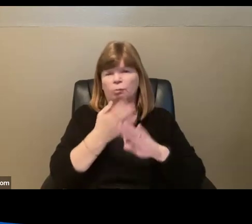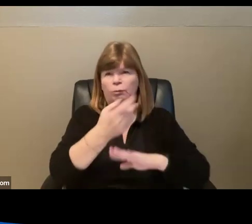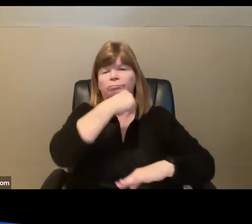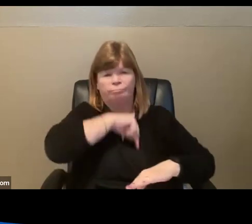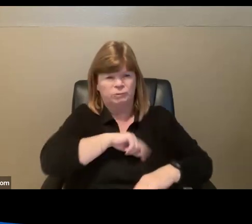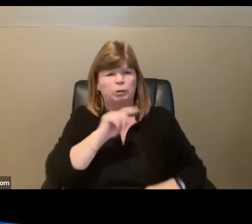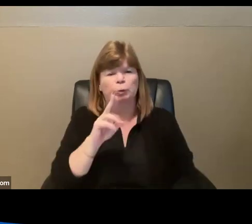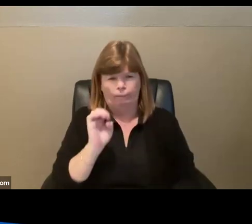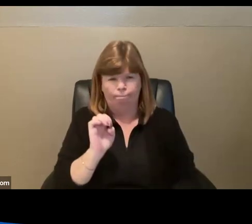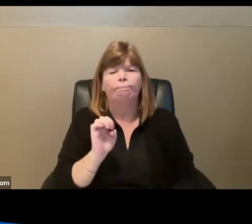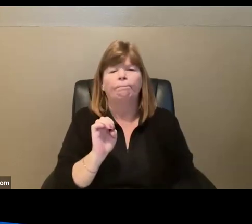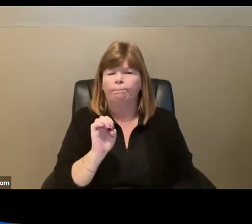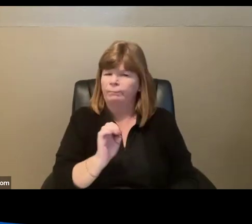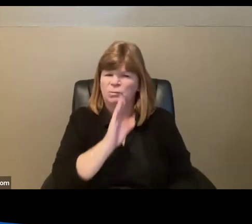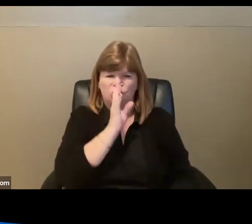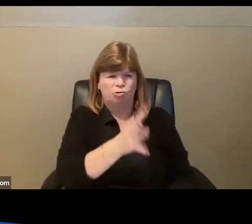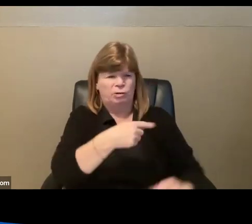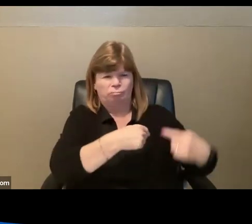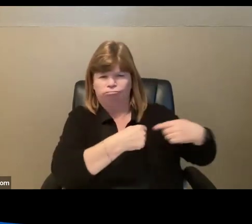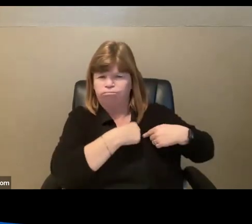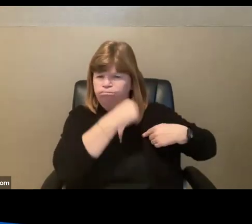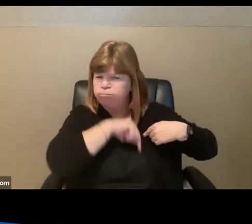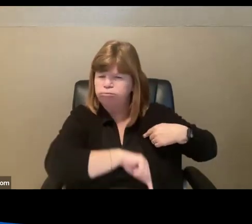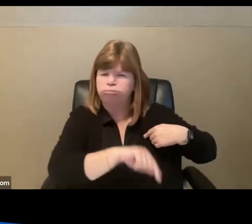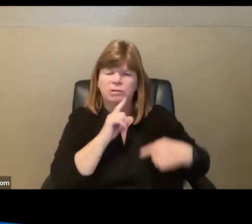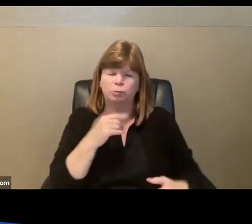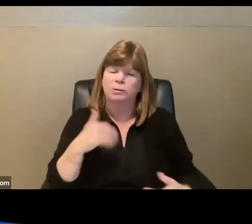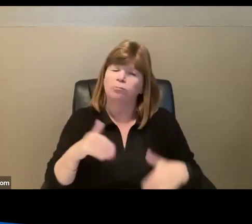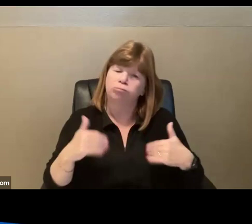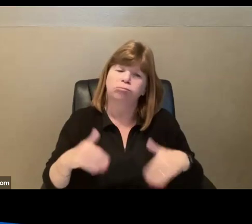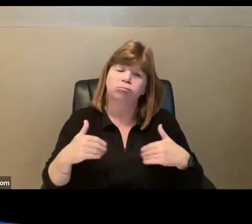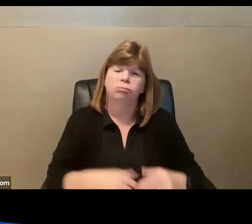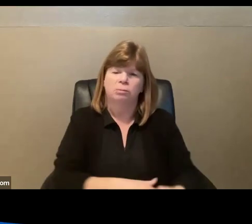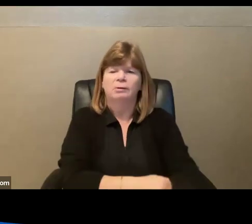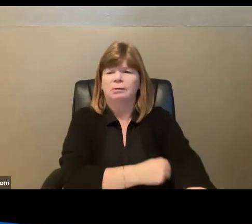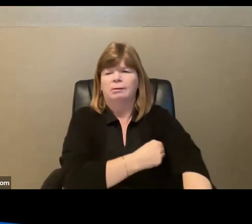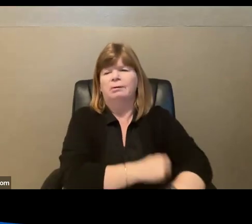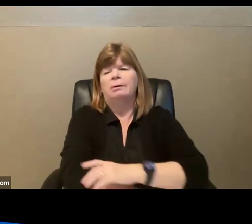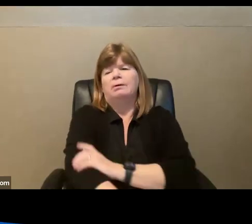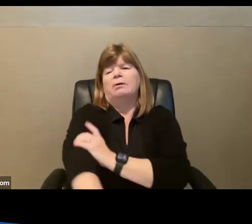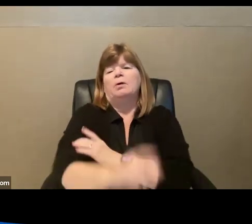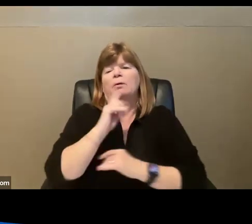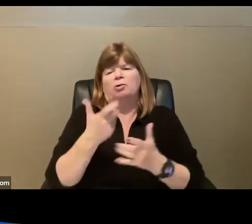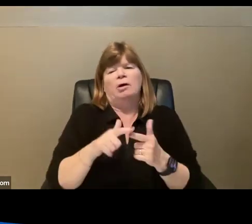un catéter que va directamente al pecho. Es como si fuera realmente desagradable. Realmente quieres intentar limpiarlo sin